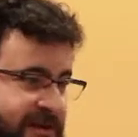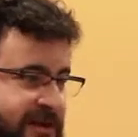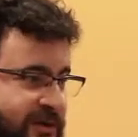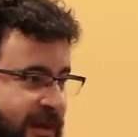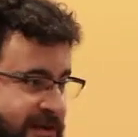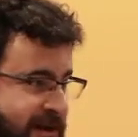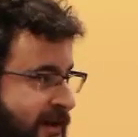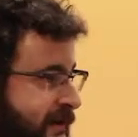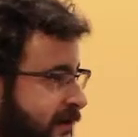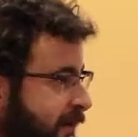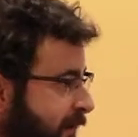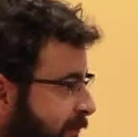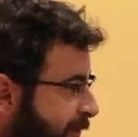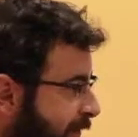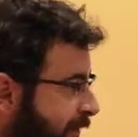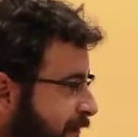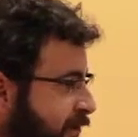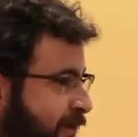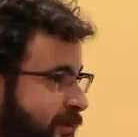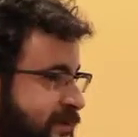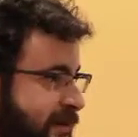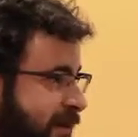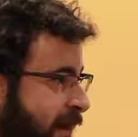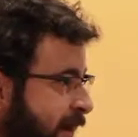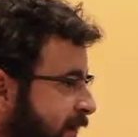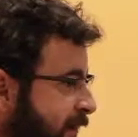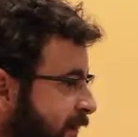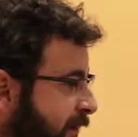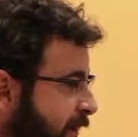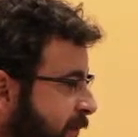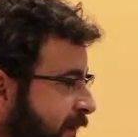sabéis estas jornadas están dentro de una estratégia de plan de